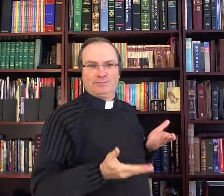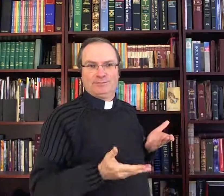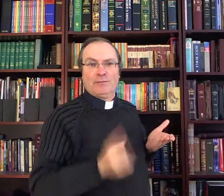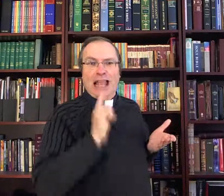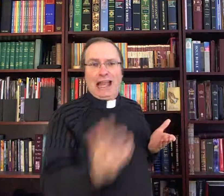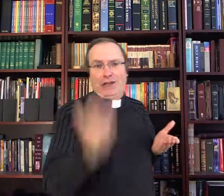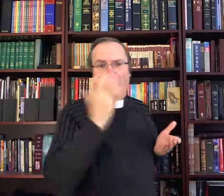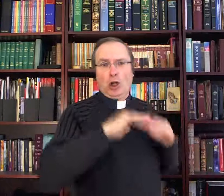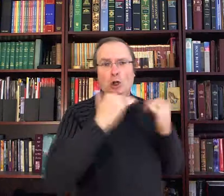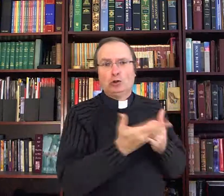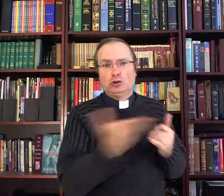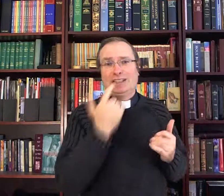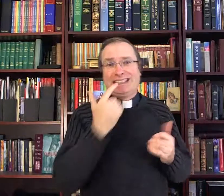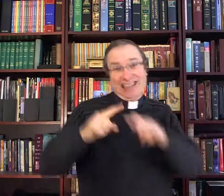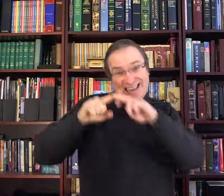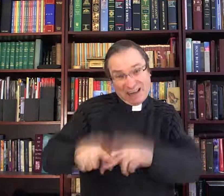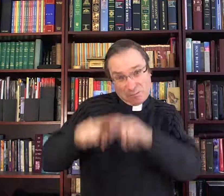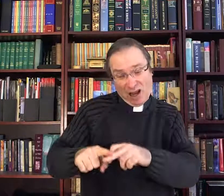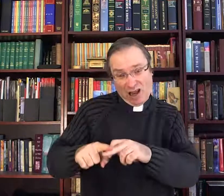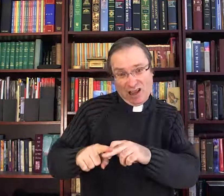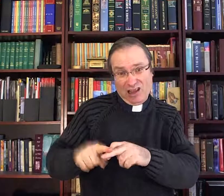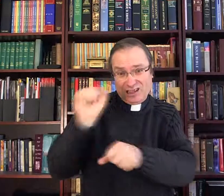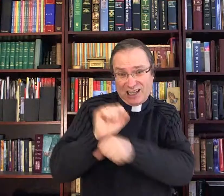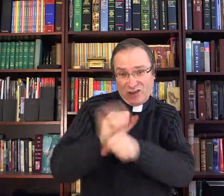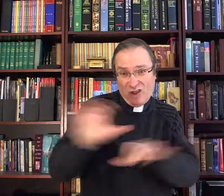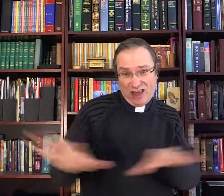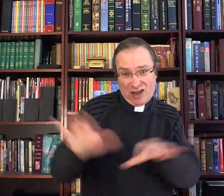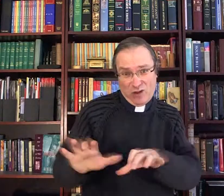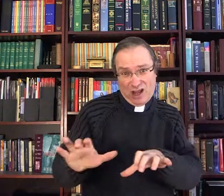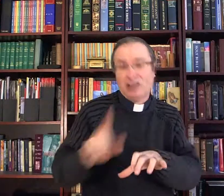En effet tous ceux qui dépendent des œuvres de la loi